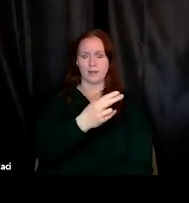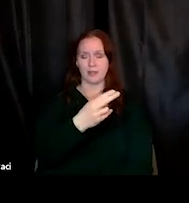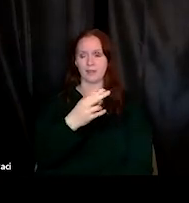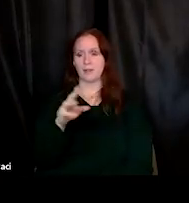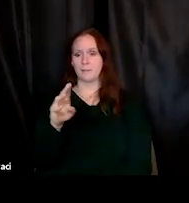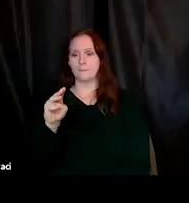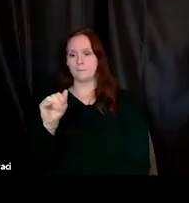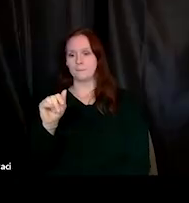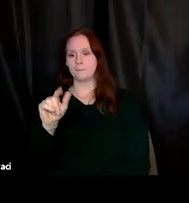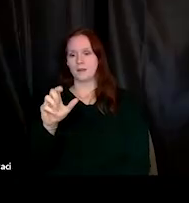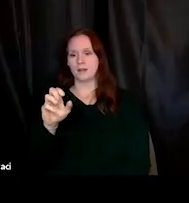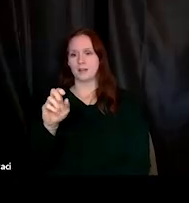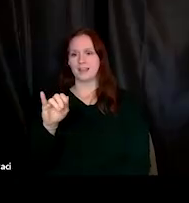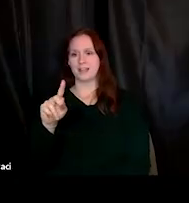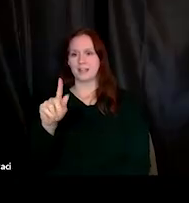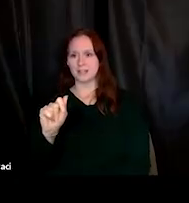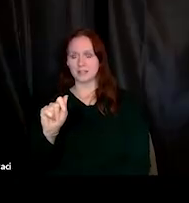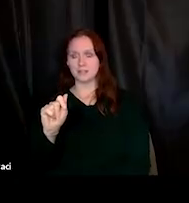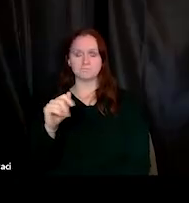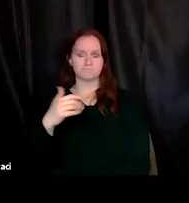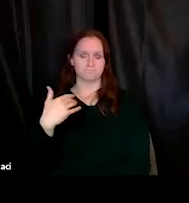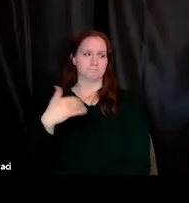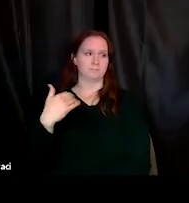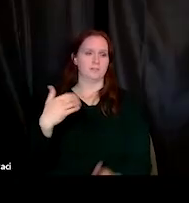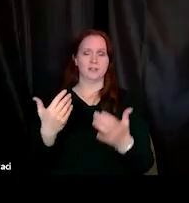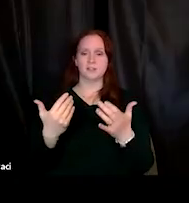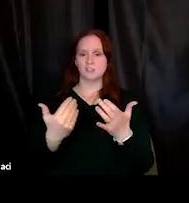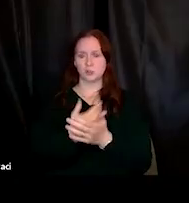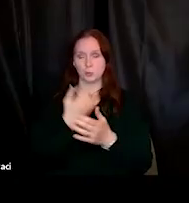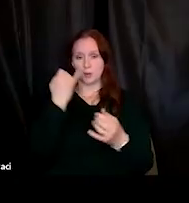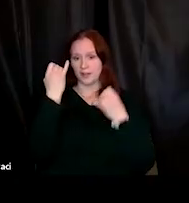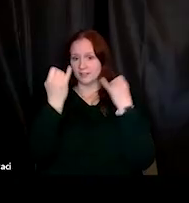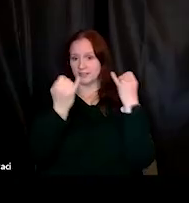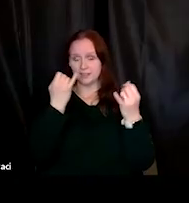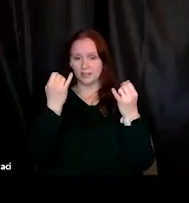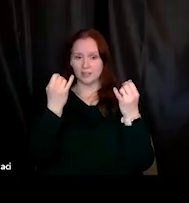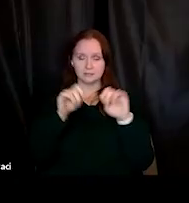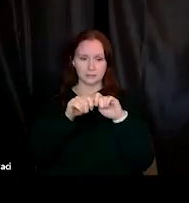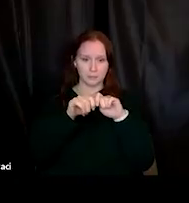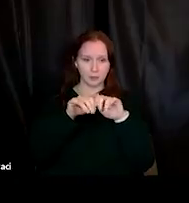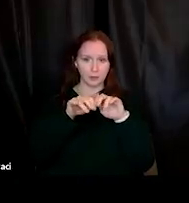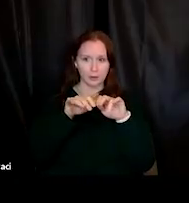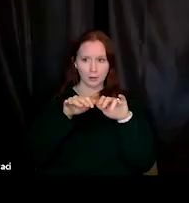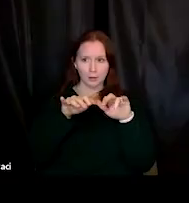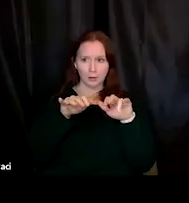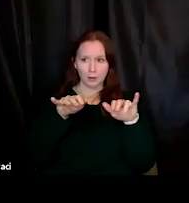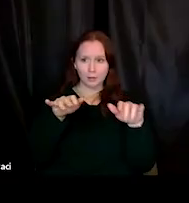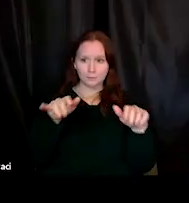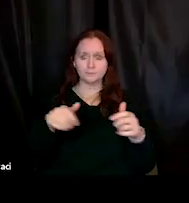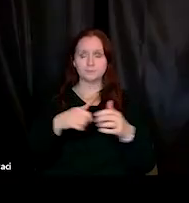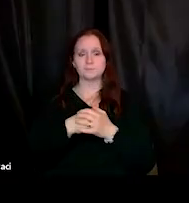es mejor si estableces esa relación con la oficina local de campo, eso ayudaría, supongo,